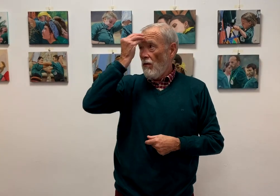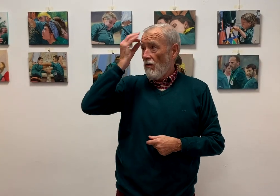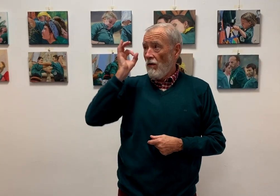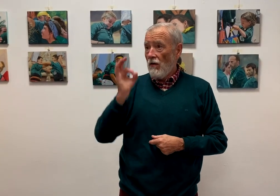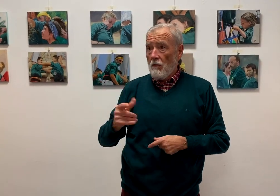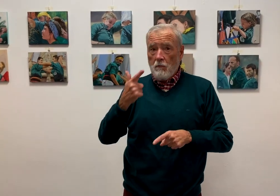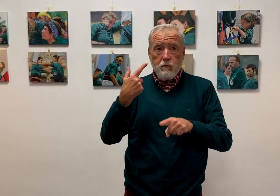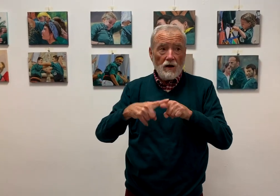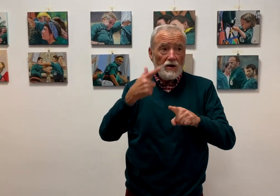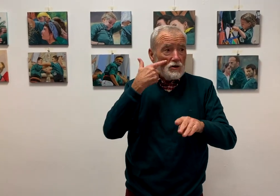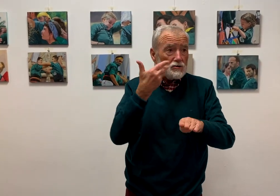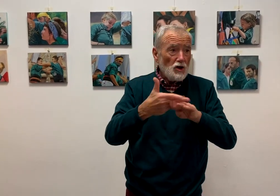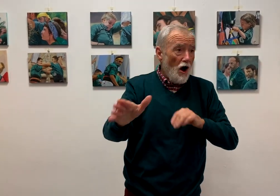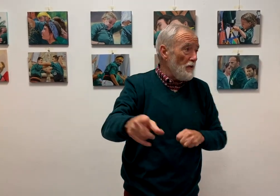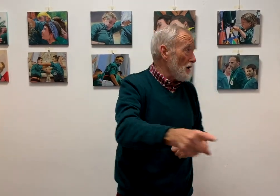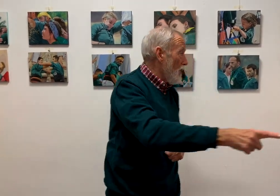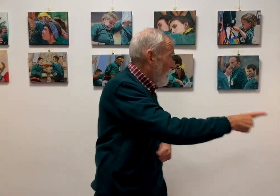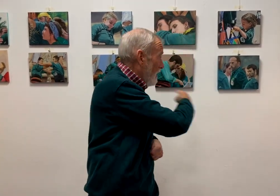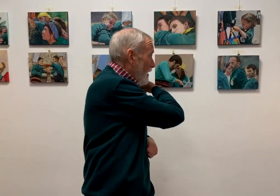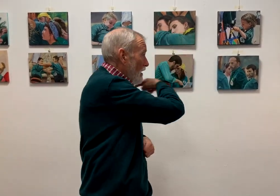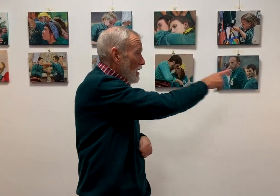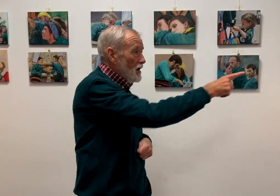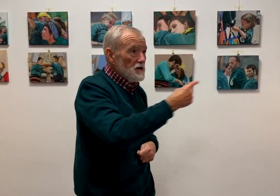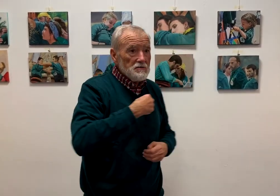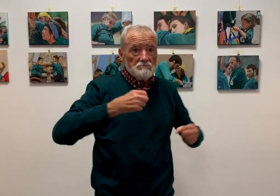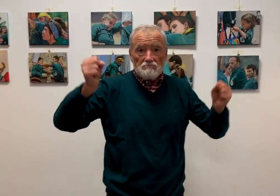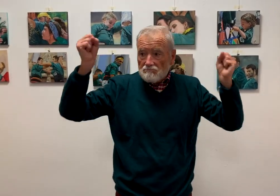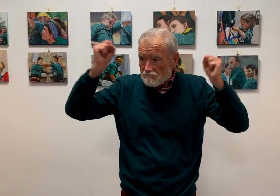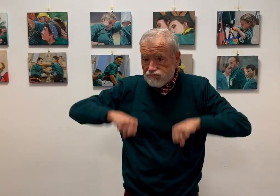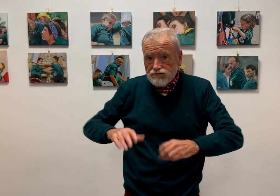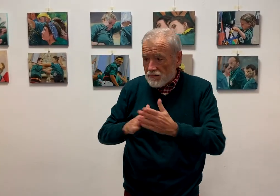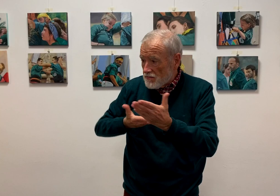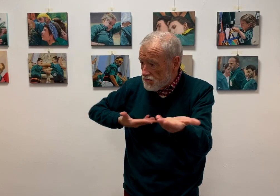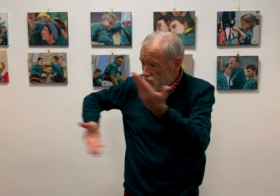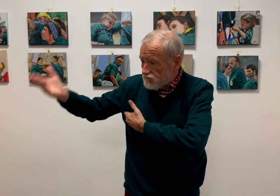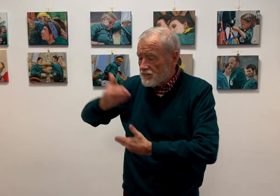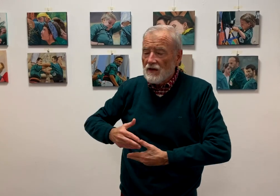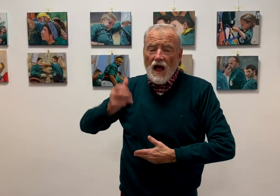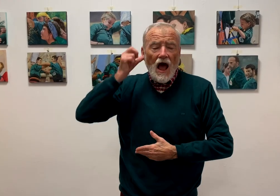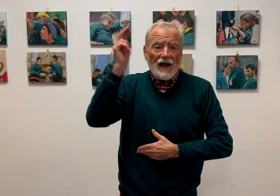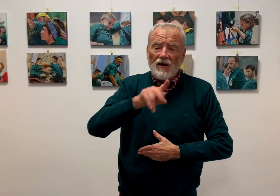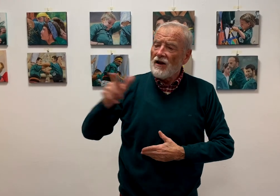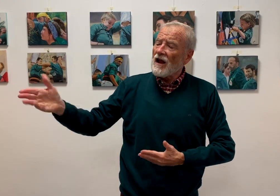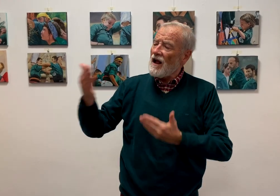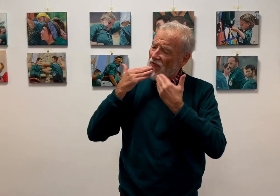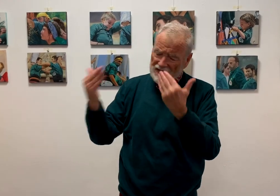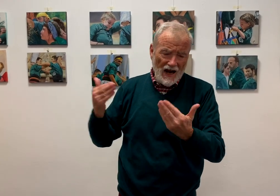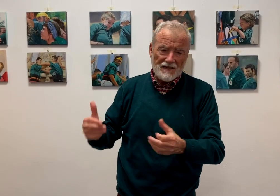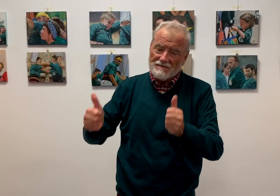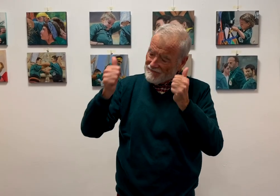Pensé que era buena idea, ya que sobraba espacio, así que accepté la colaboración. Agradezco a Raquel, gracias.